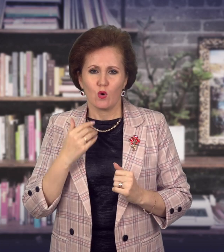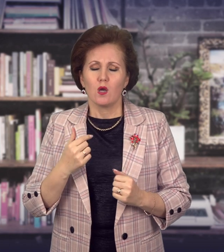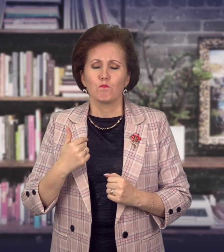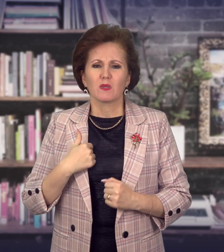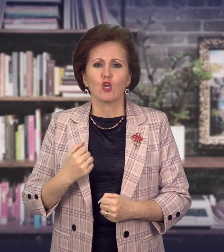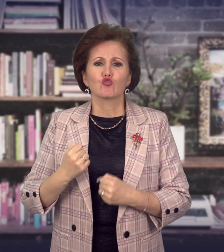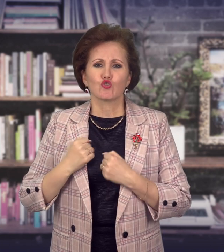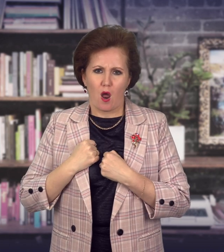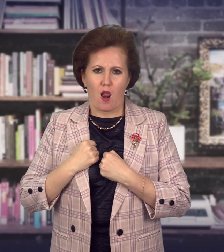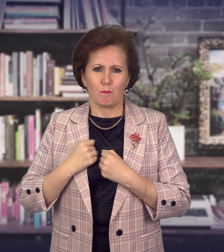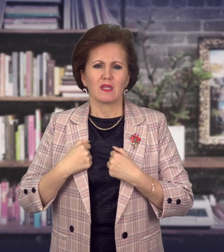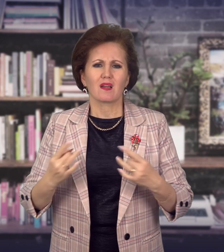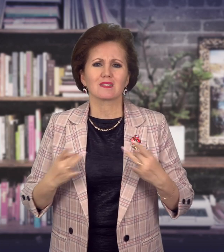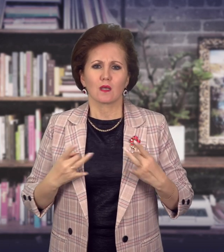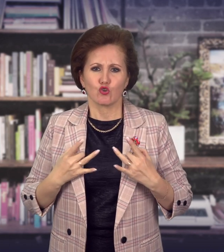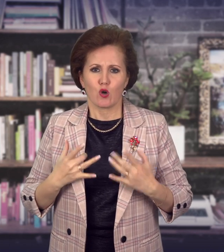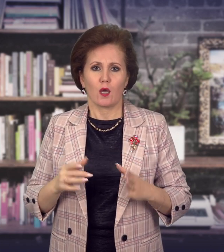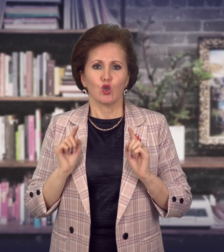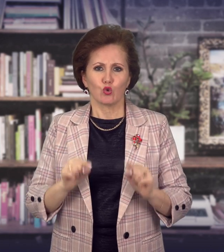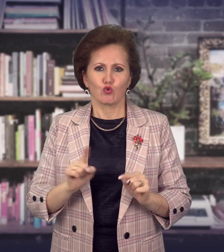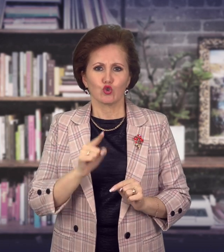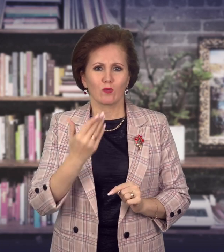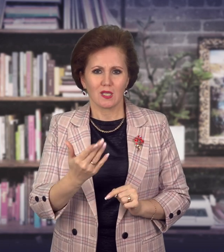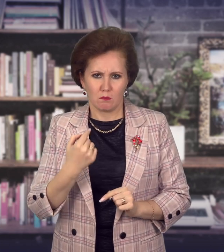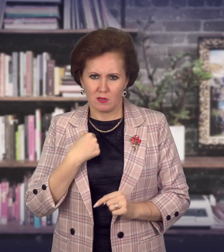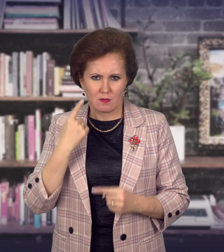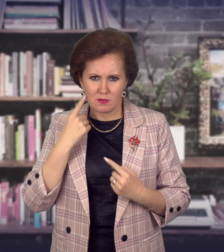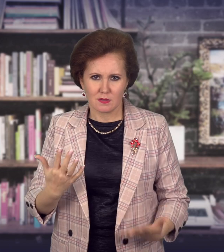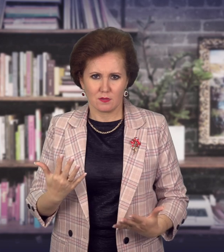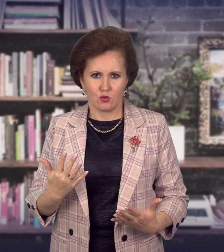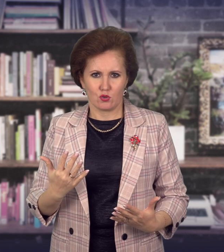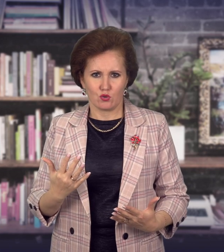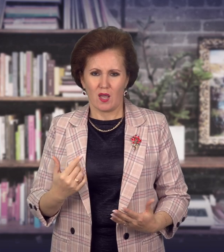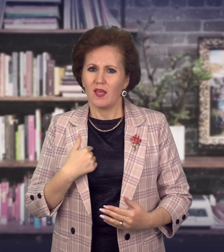Мне жаль, меня раздражает, что ты меня не слышишь!